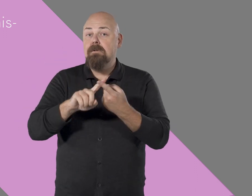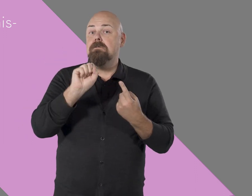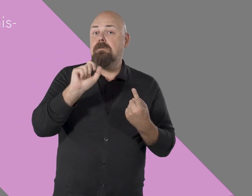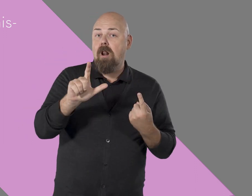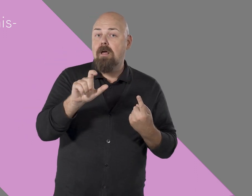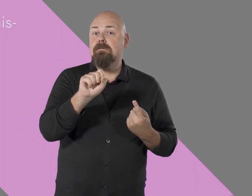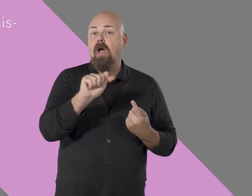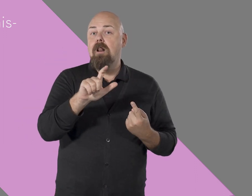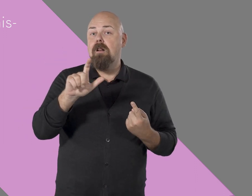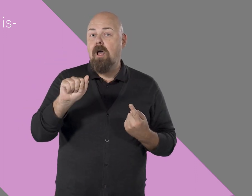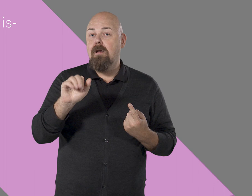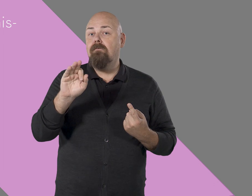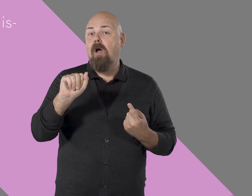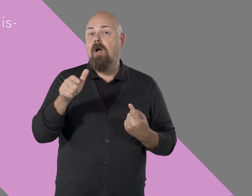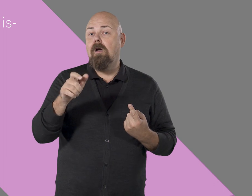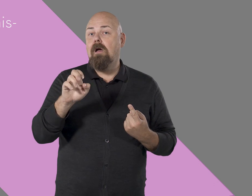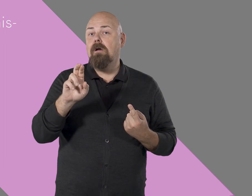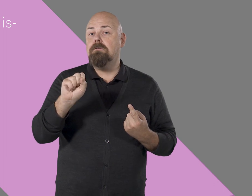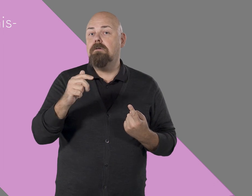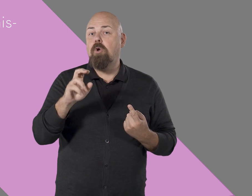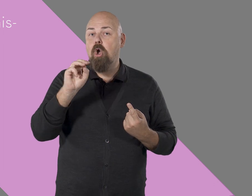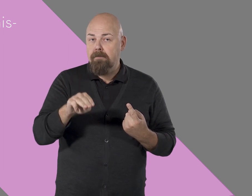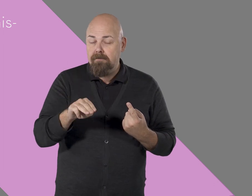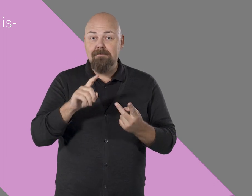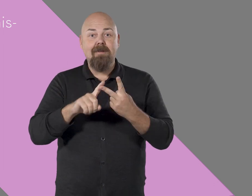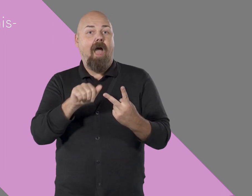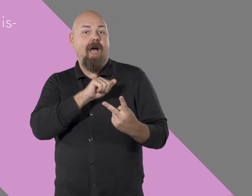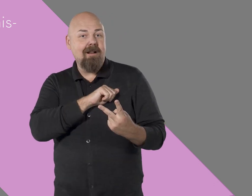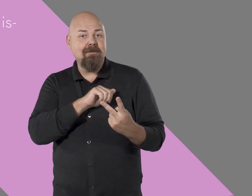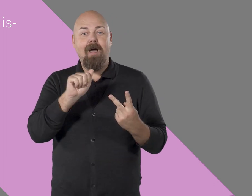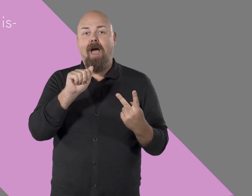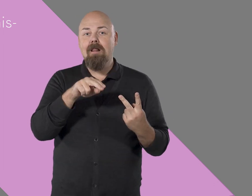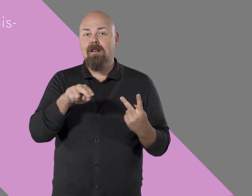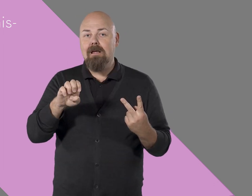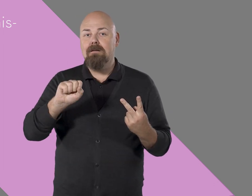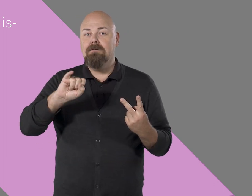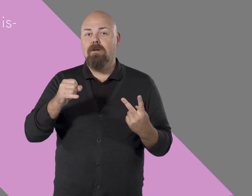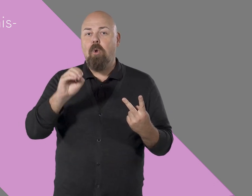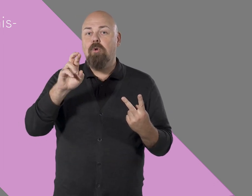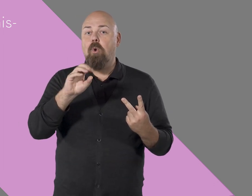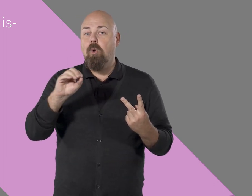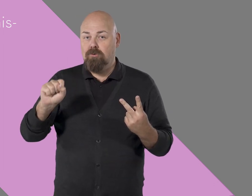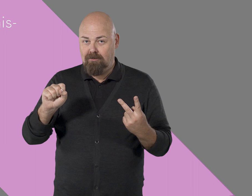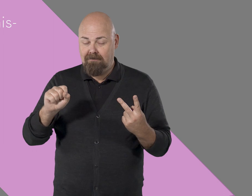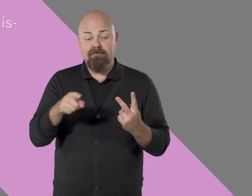Salla Fagerström ja Anne Sjöroos.